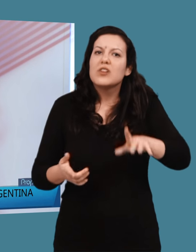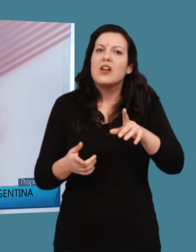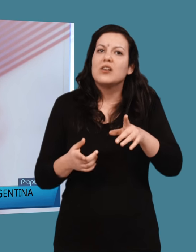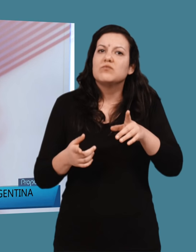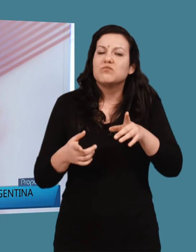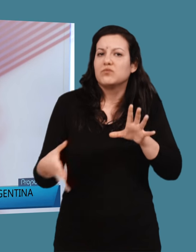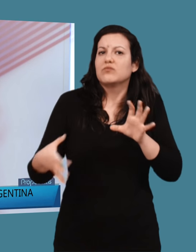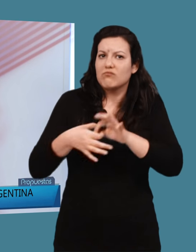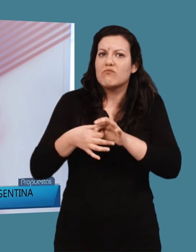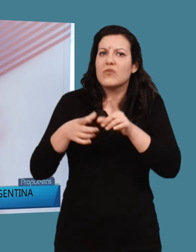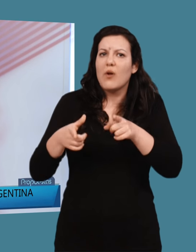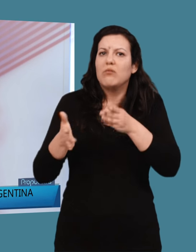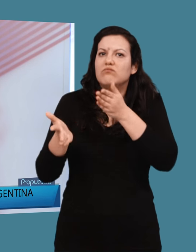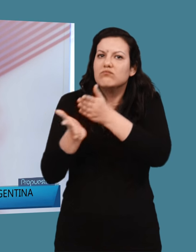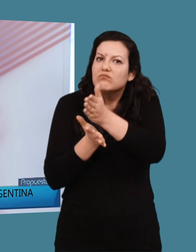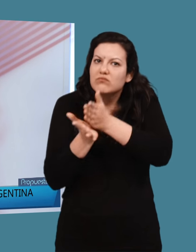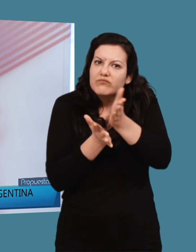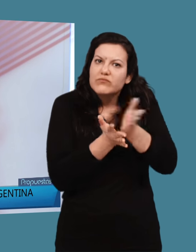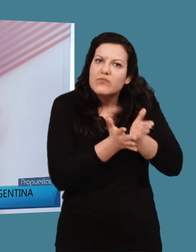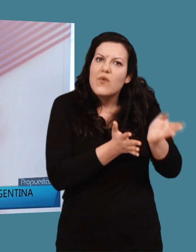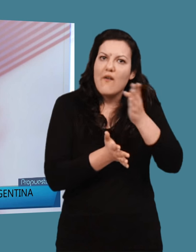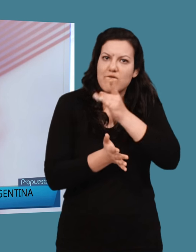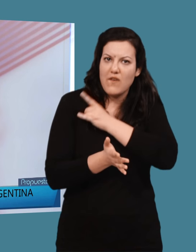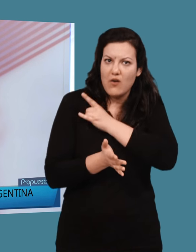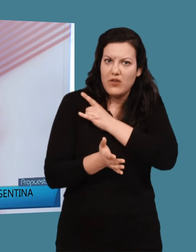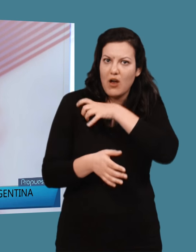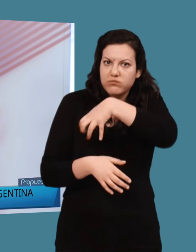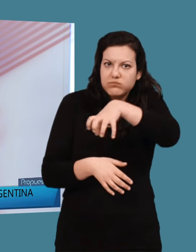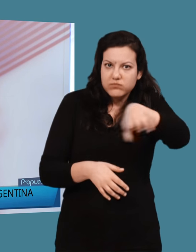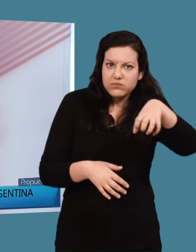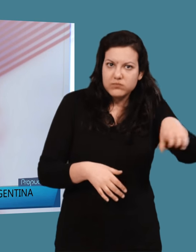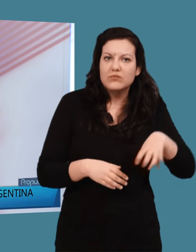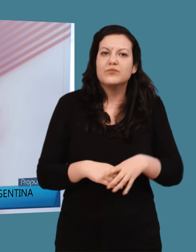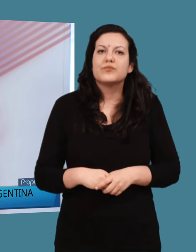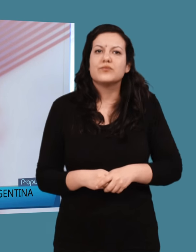ver por supuesto con la impronta y con el área disciplinar de cada una de las facultades de la UNER.